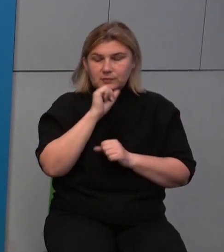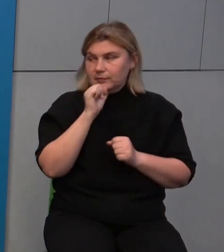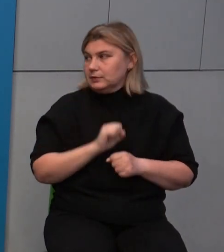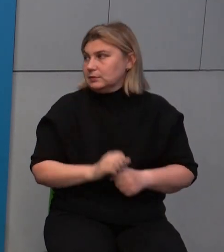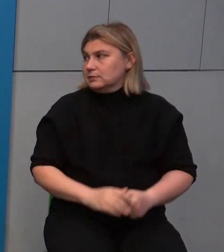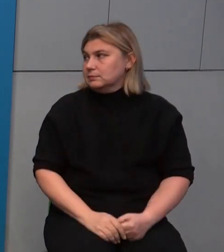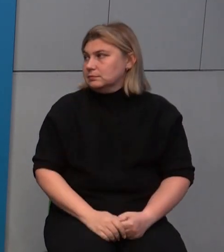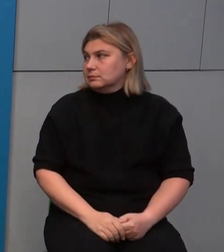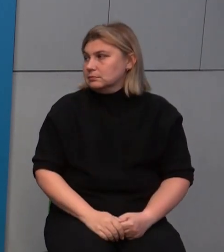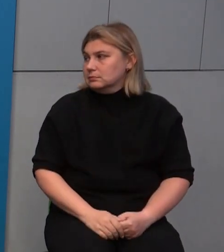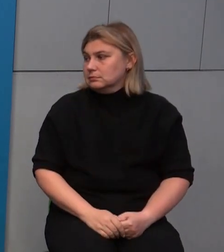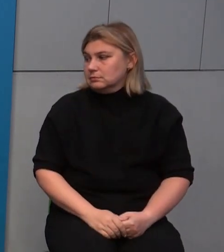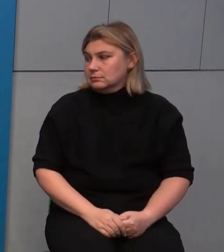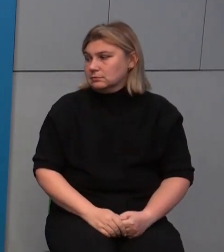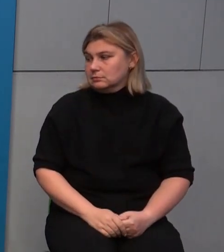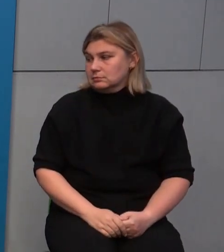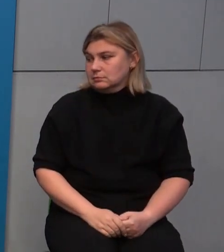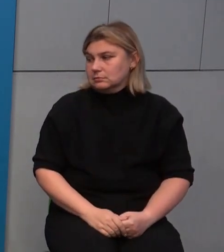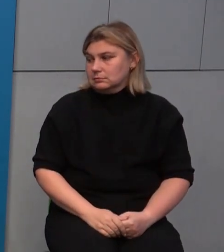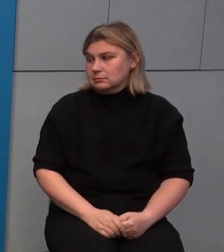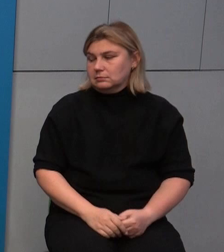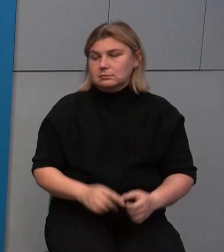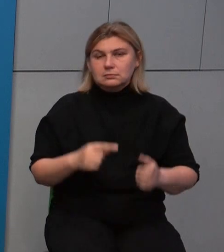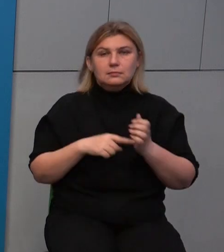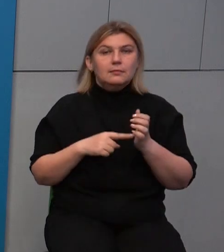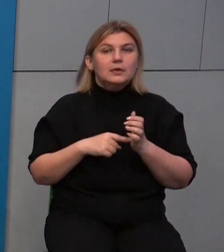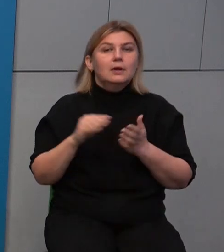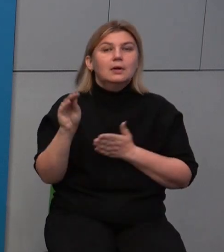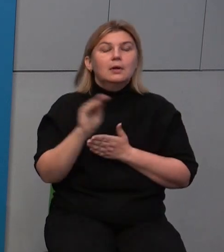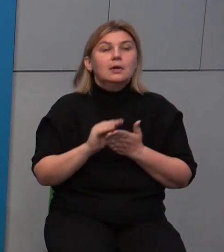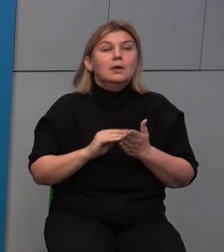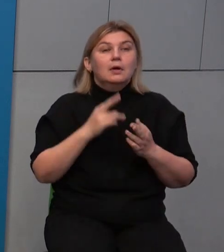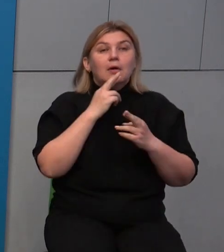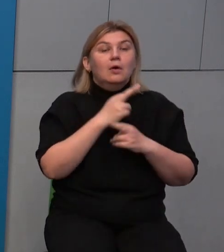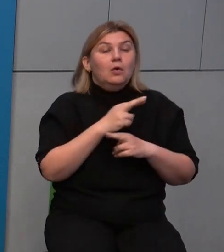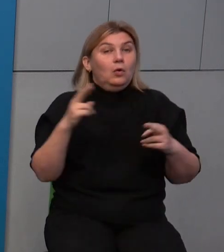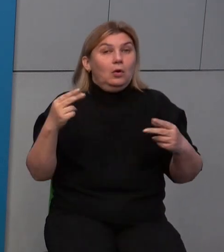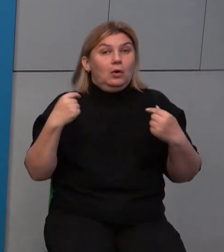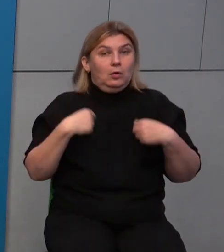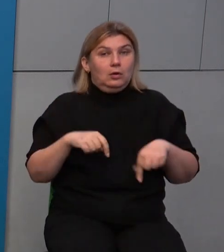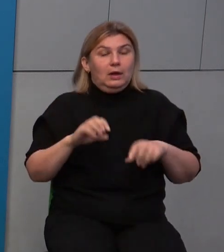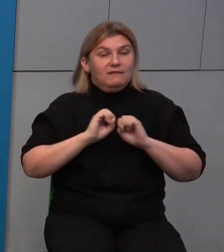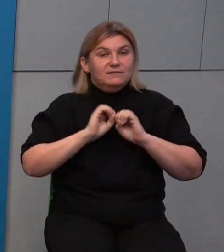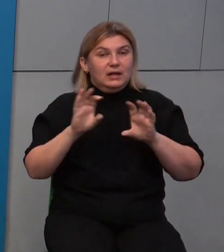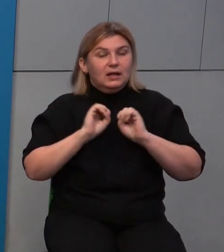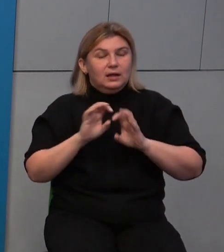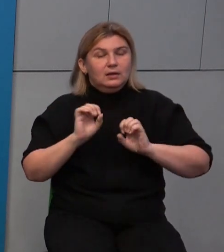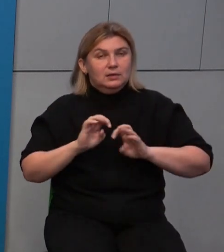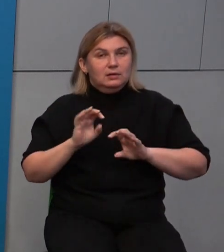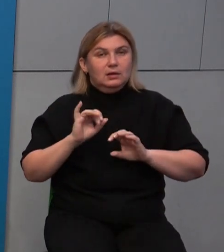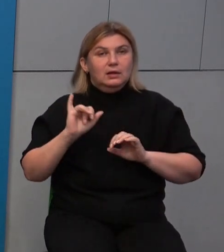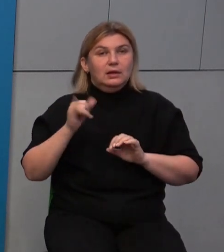Wtedy po prostu pisał do różnych osób, wyjaśniając na czym polega cały fenomen